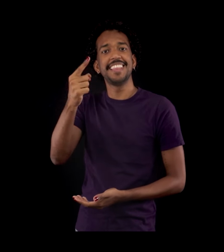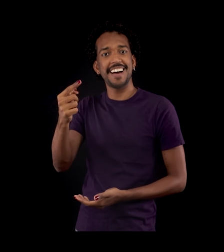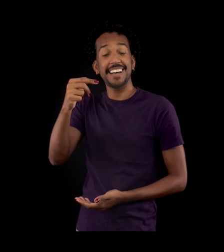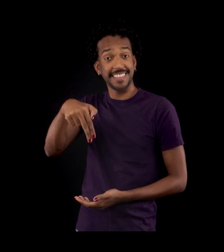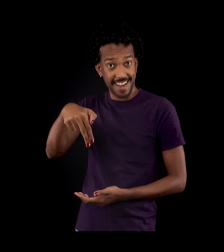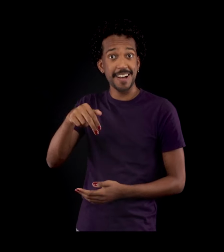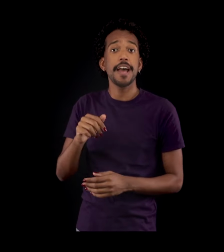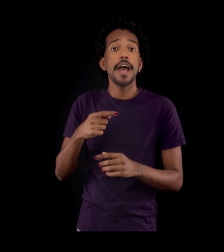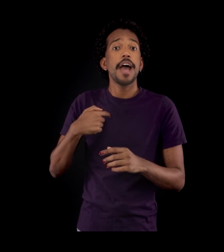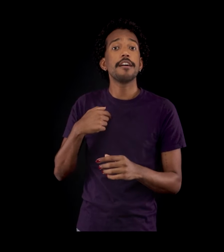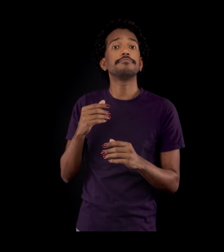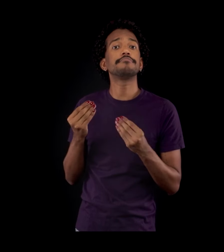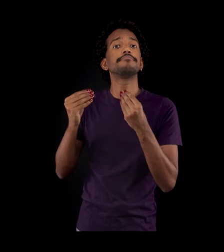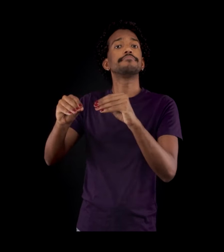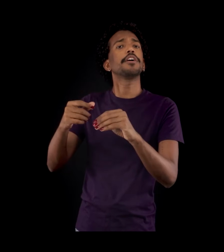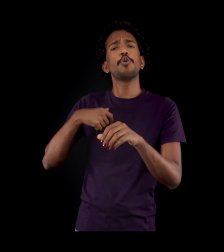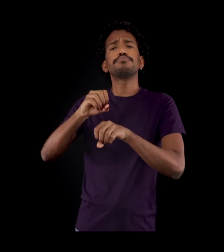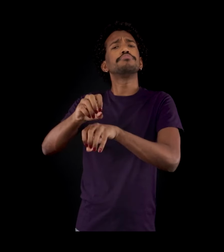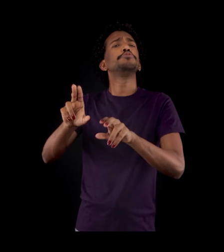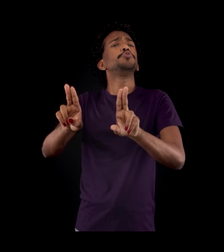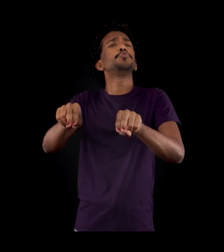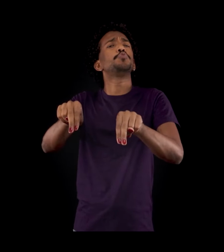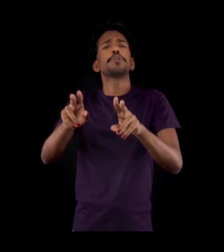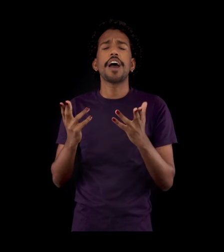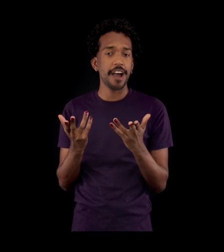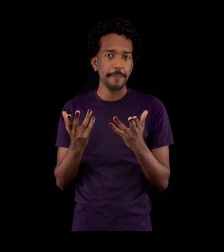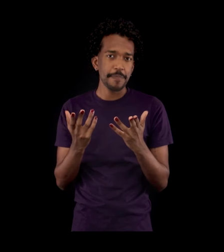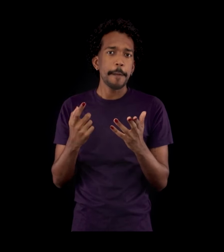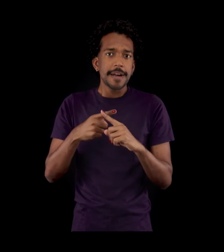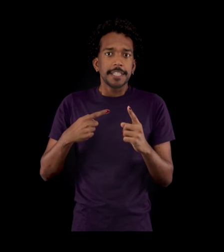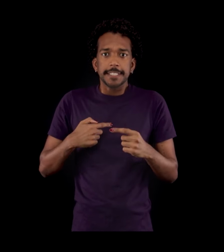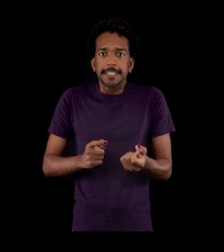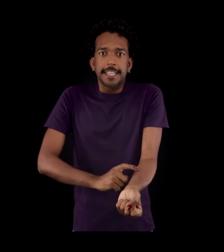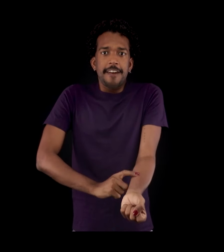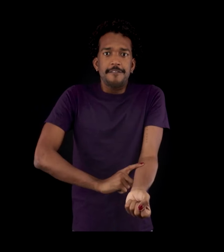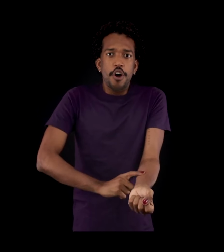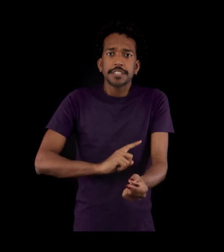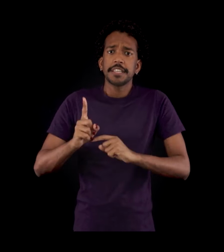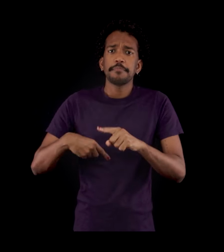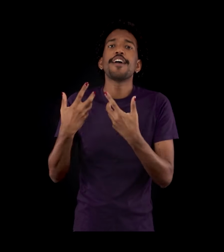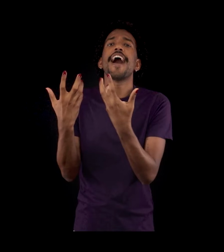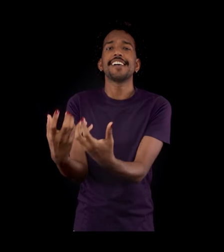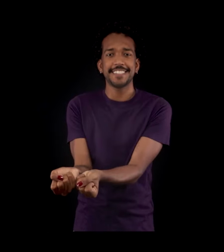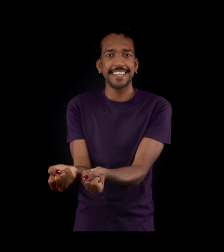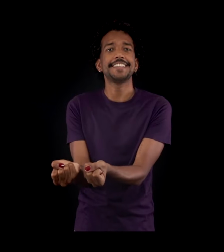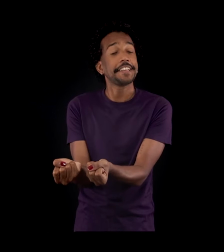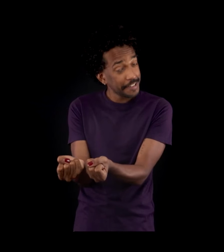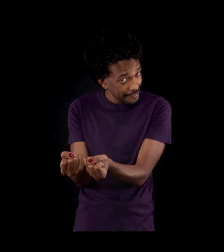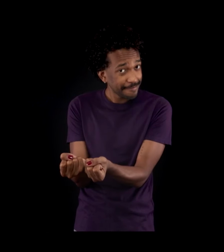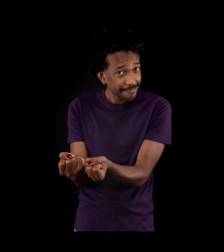Nunca tinha ministrado aula, fico nervosa a princípio e depois aceito.